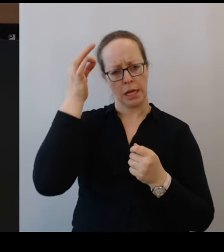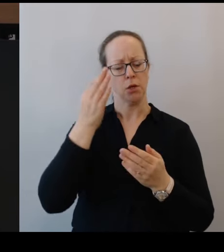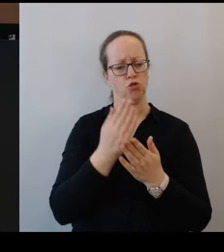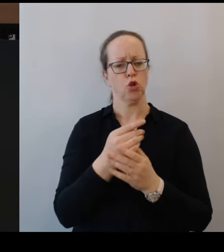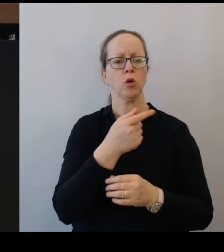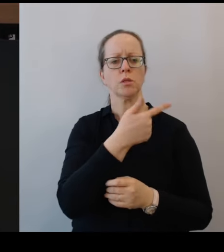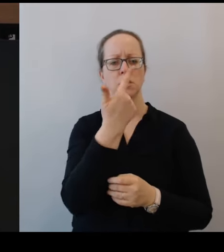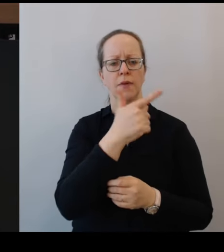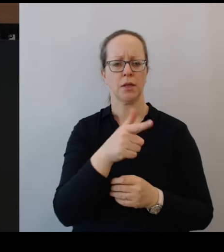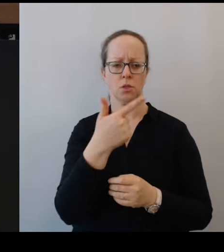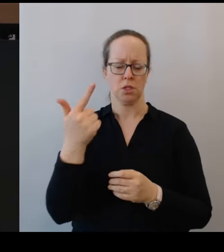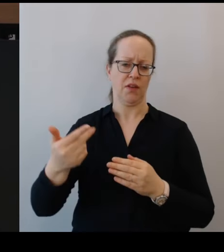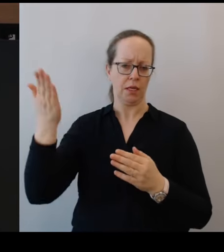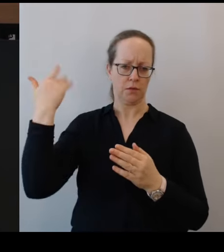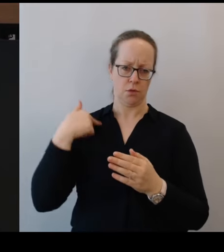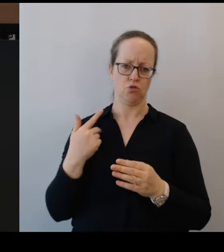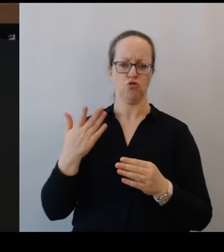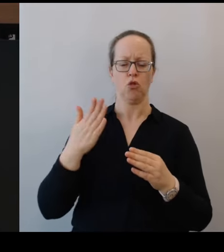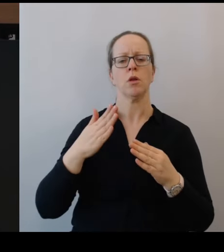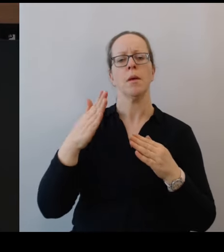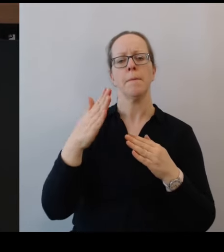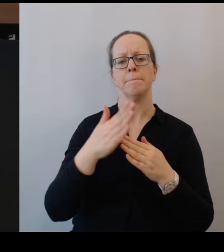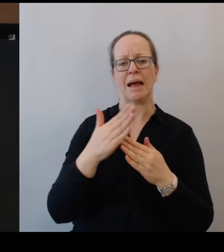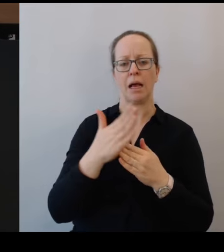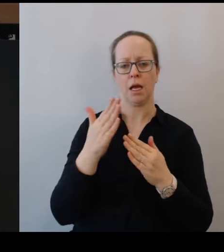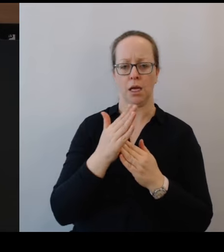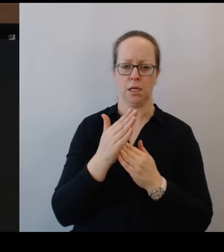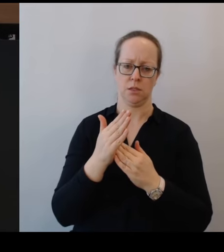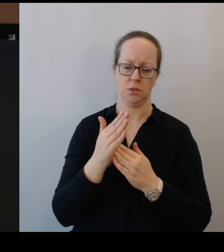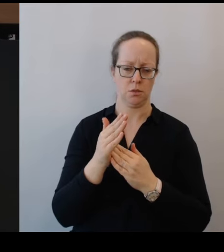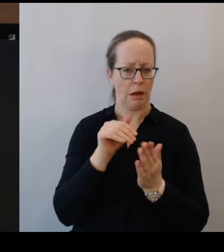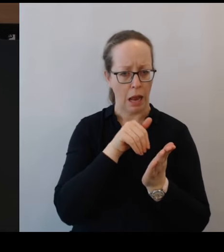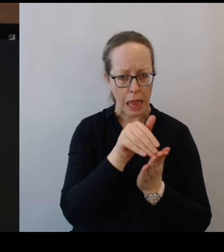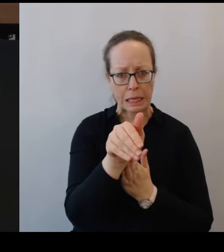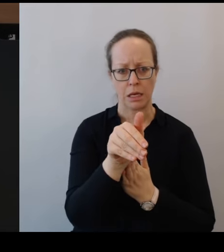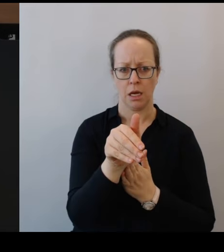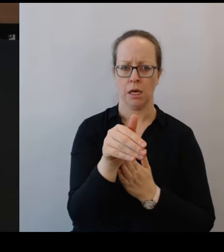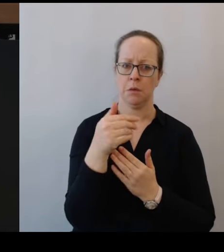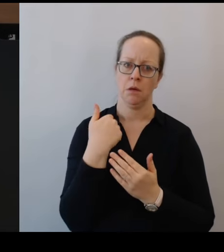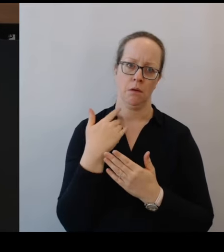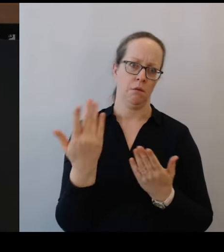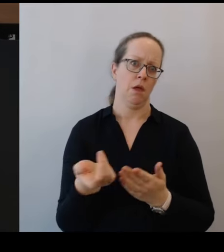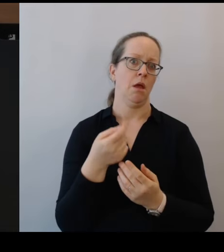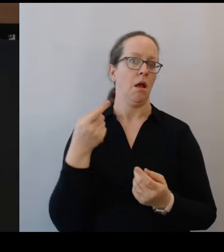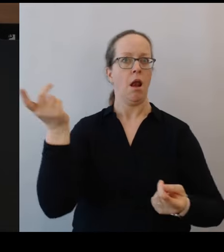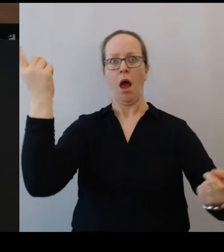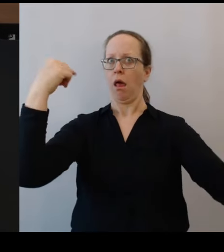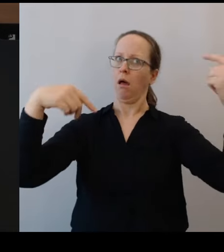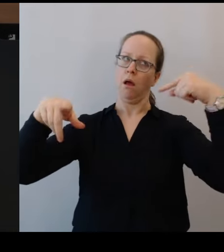Ich finde, das ist eine ziemlich billige Ausrede fürs Nichtstun, gerade angesichts der Tatsache, dass Sie doch erst in ihrem